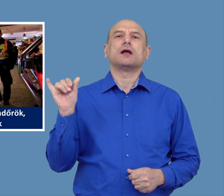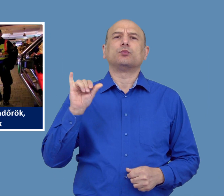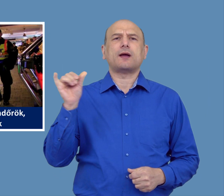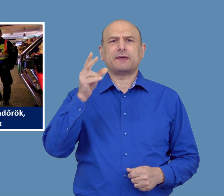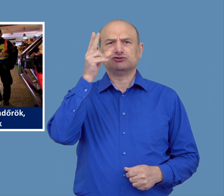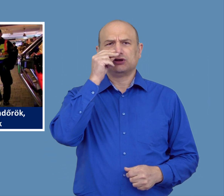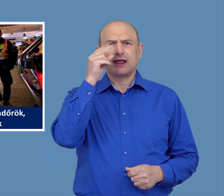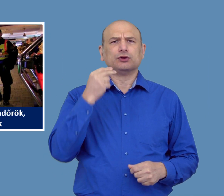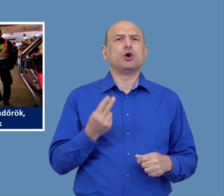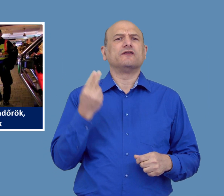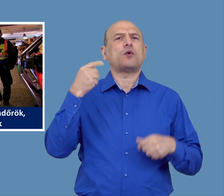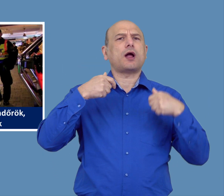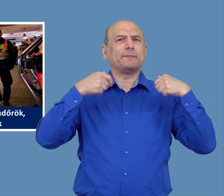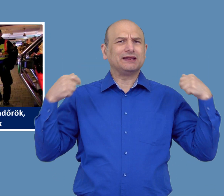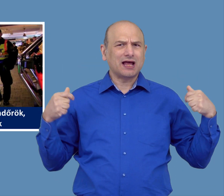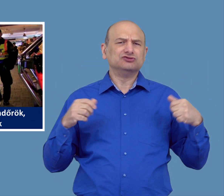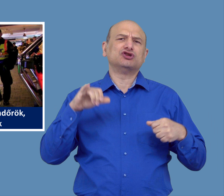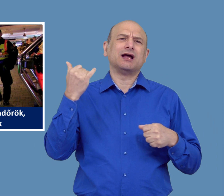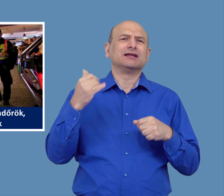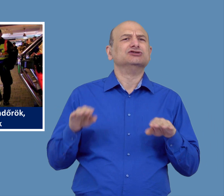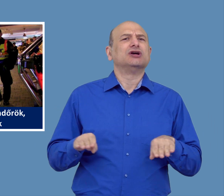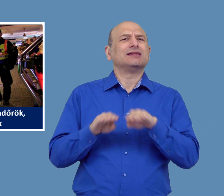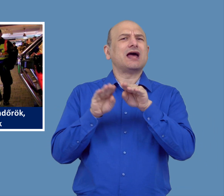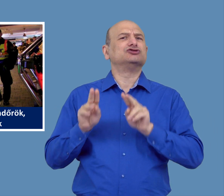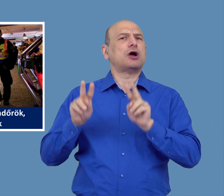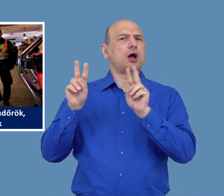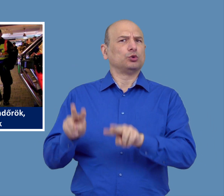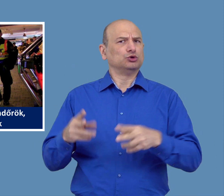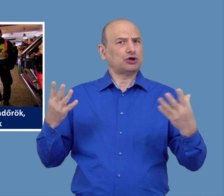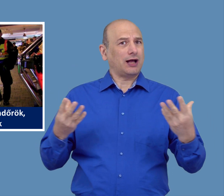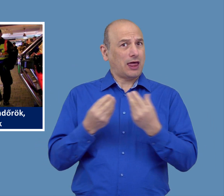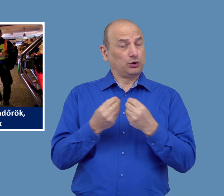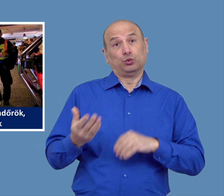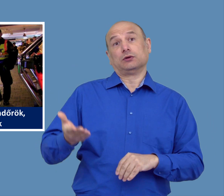A Budapesti Rendőr-főkapitányság és a társhatóságok